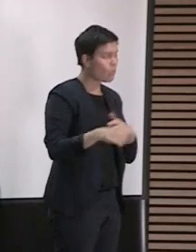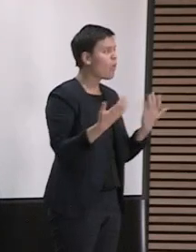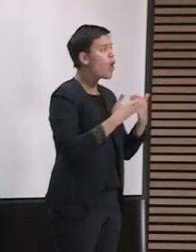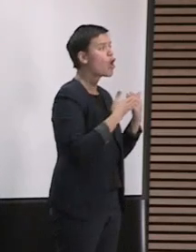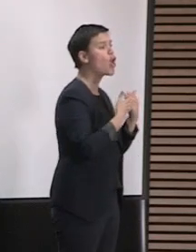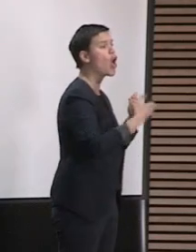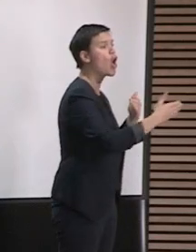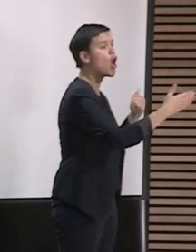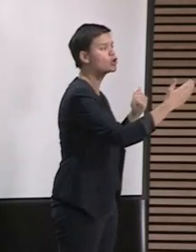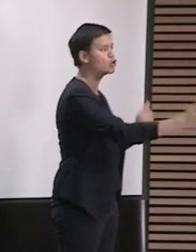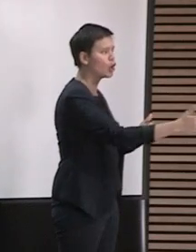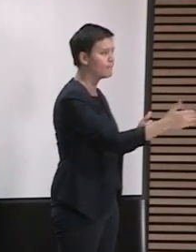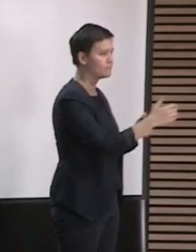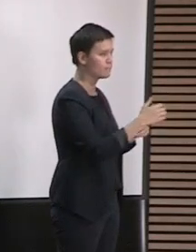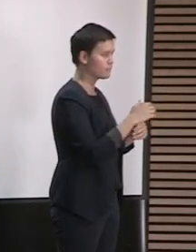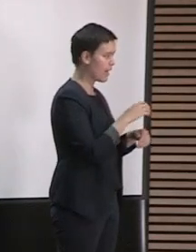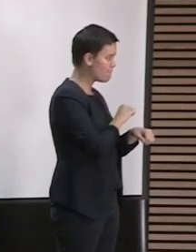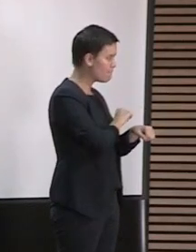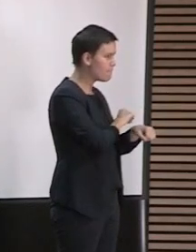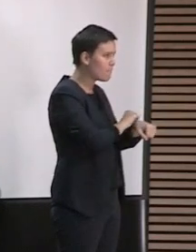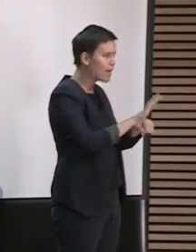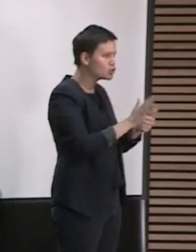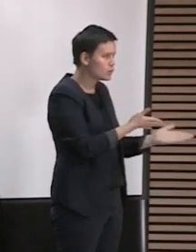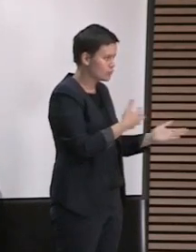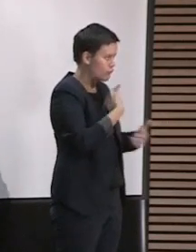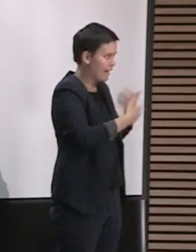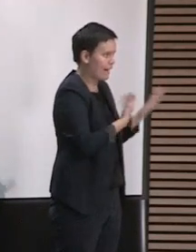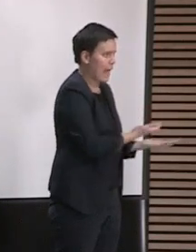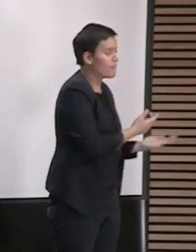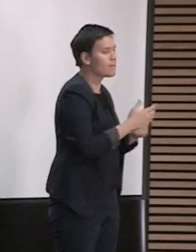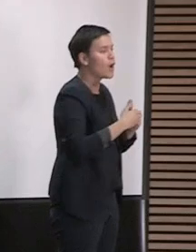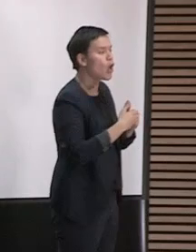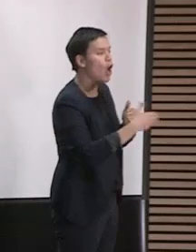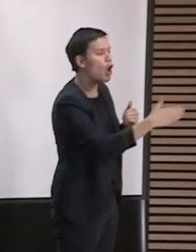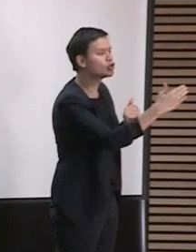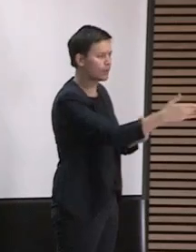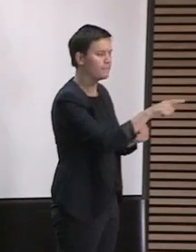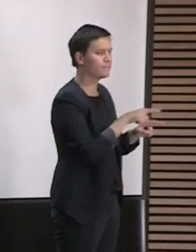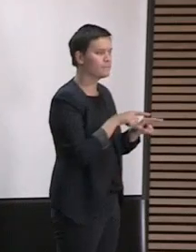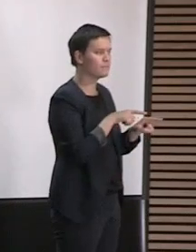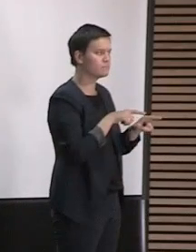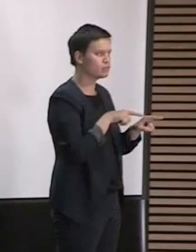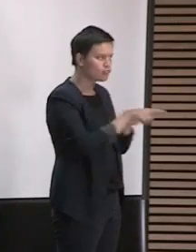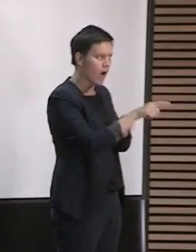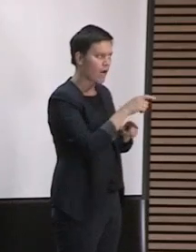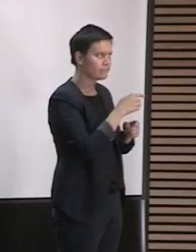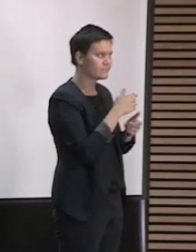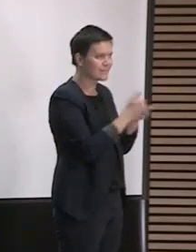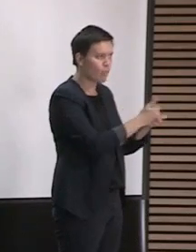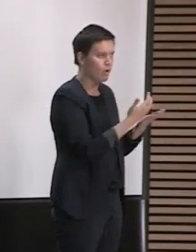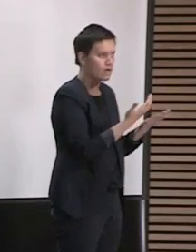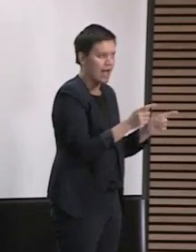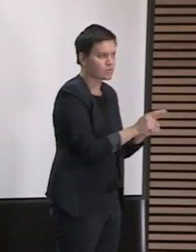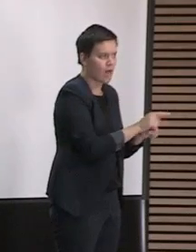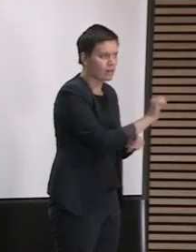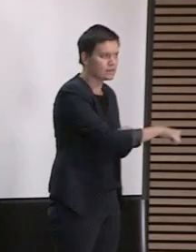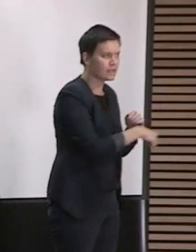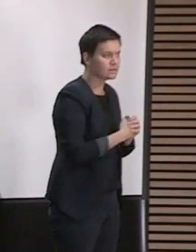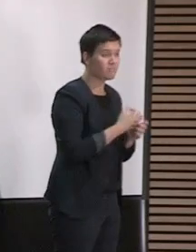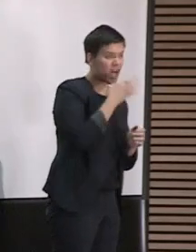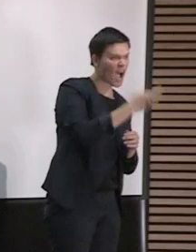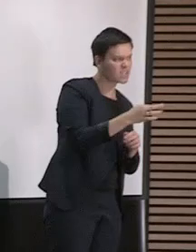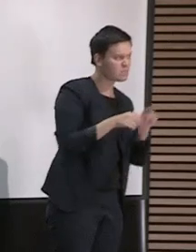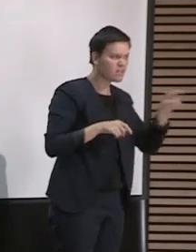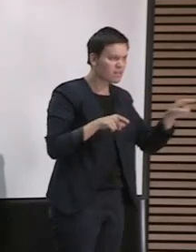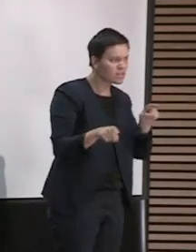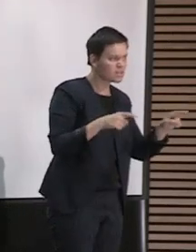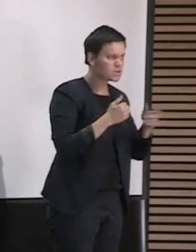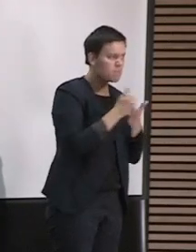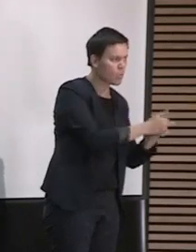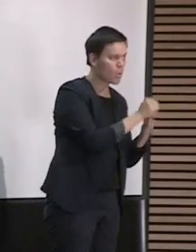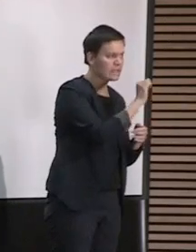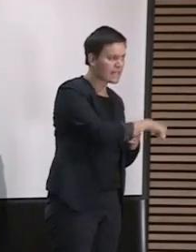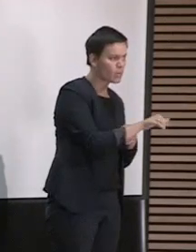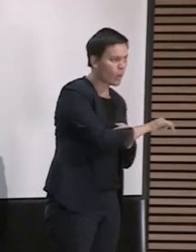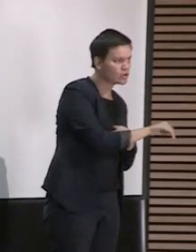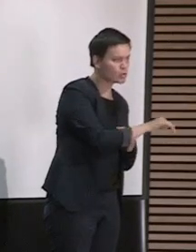mea. I kaha ake te maarama ki